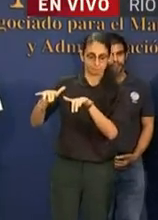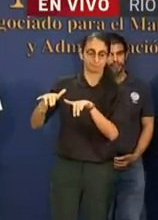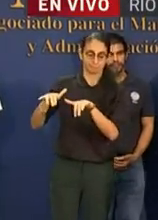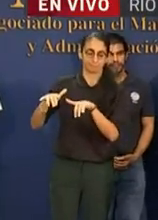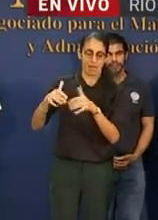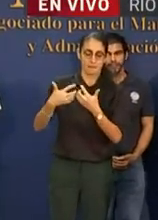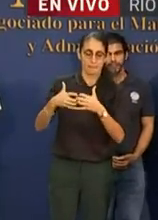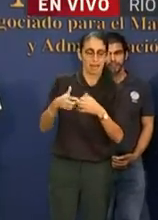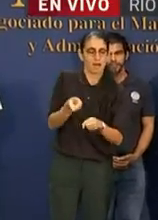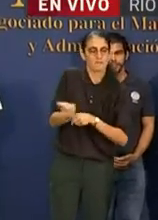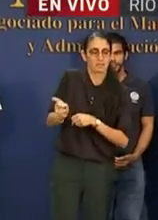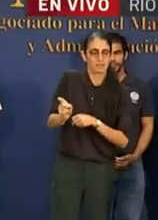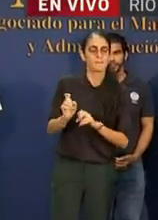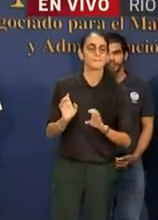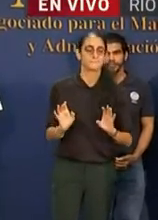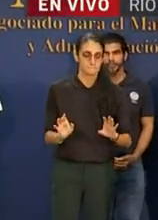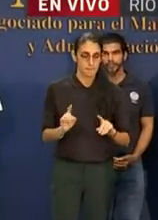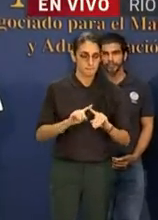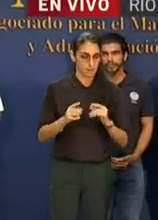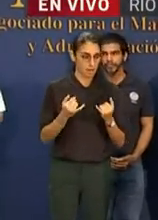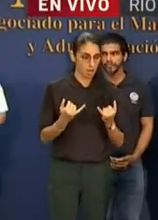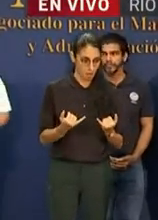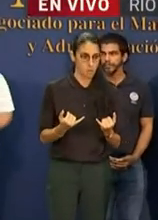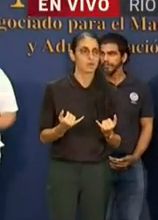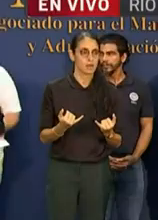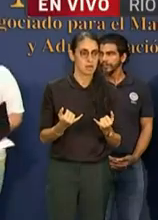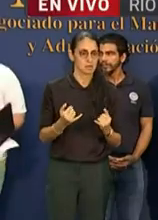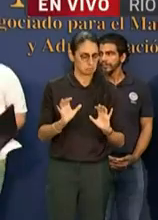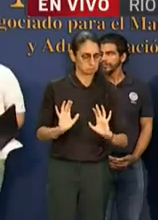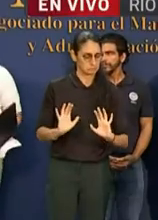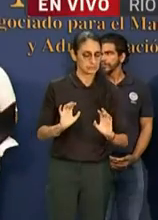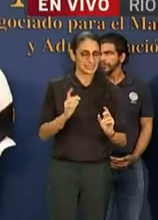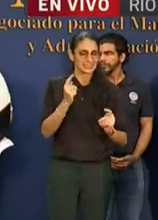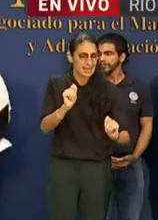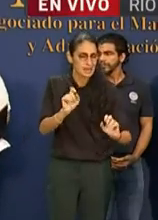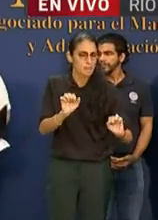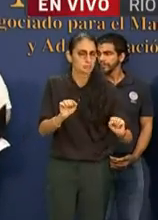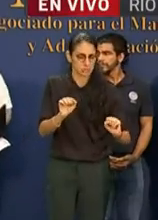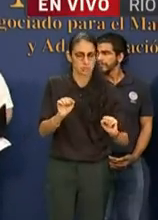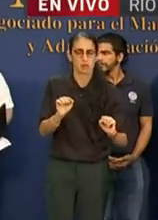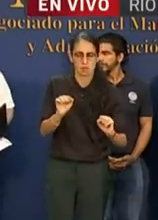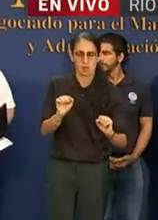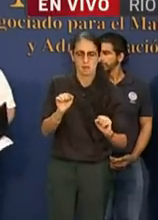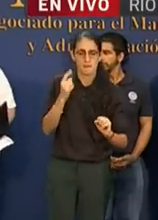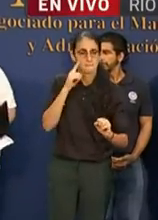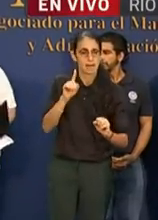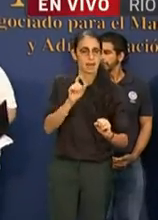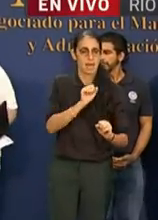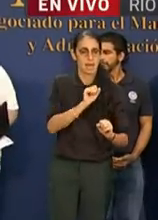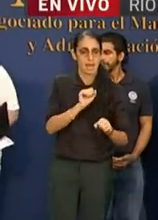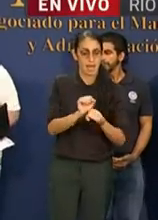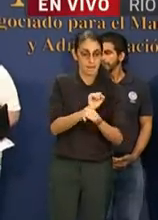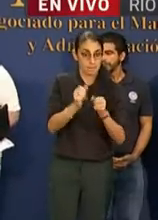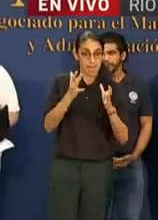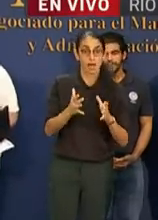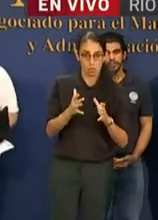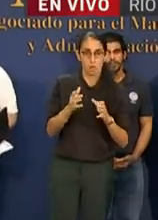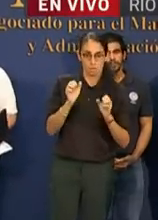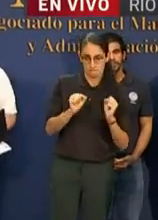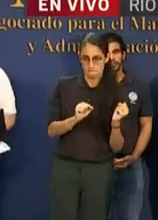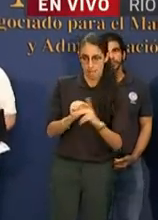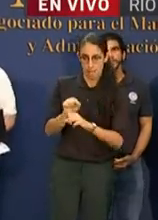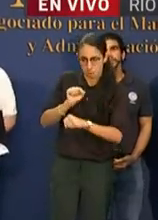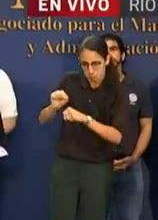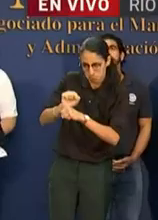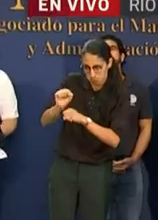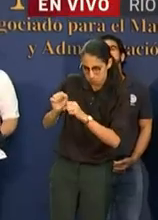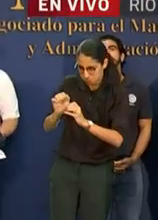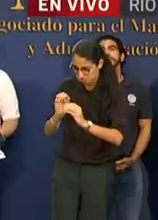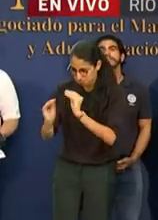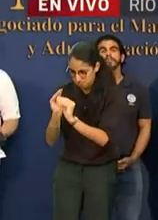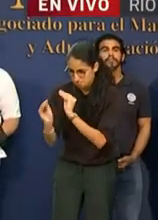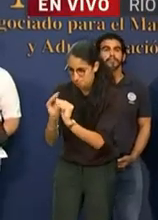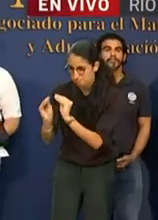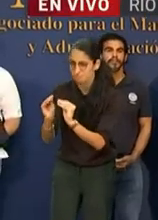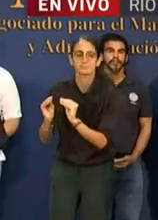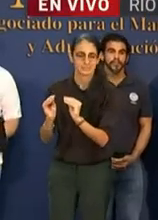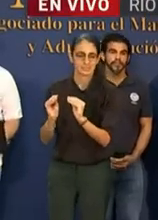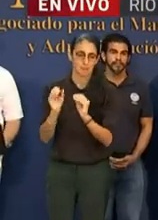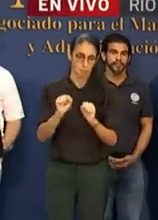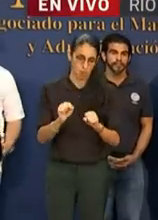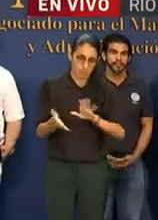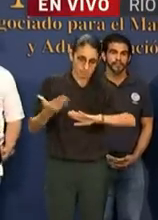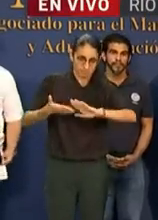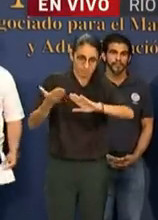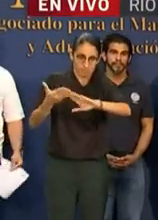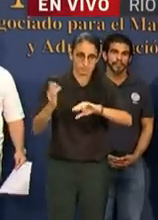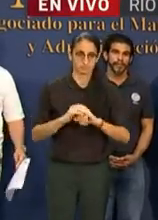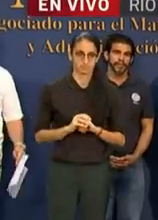LAS PLANTAS DE OPERACIÓN SE